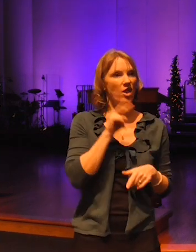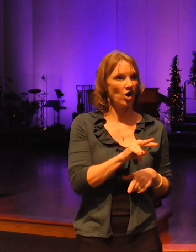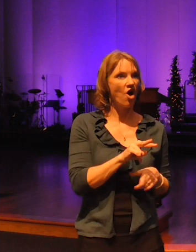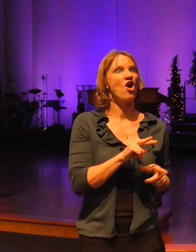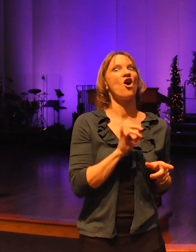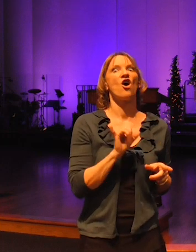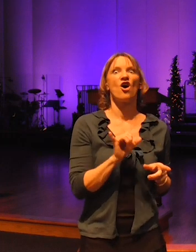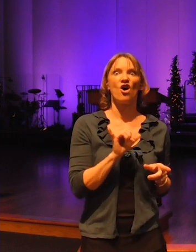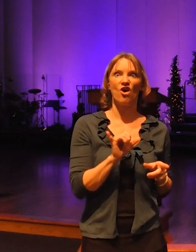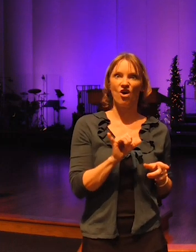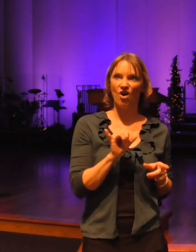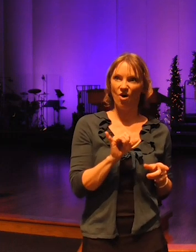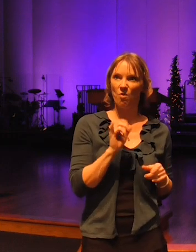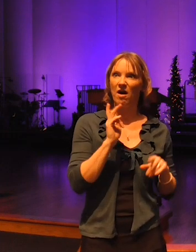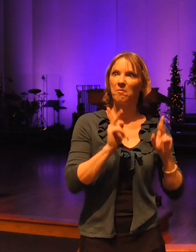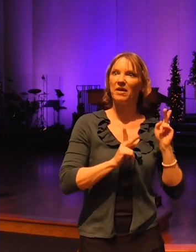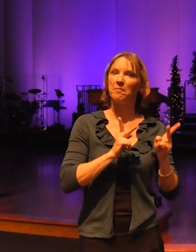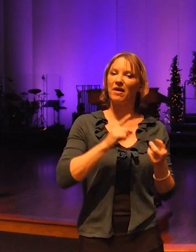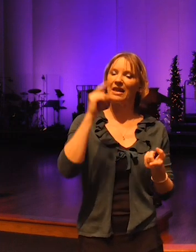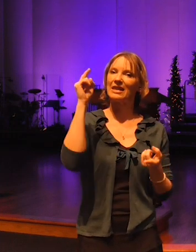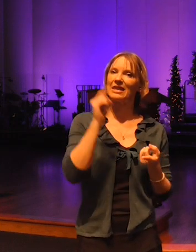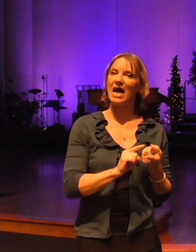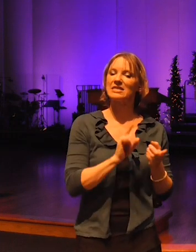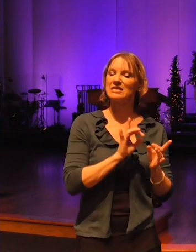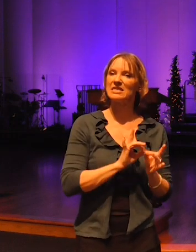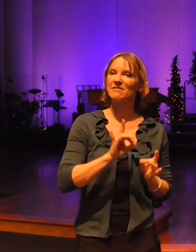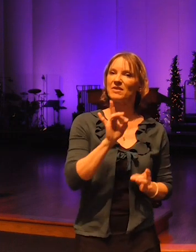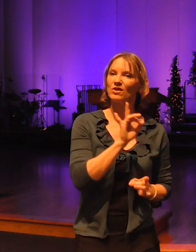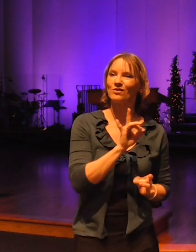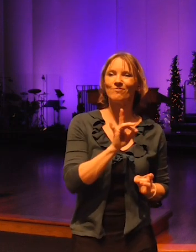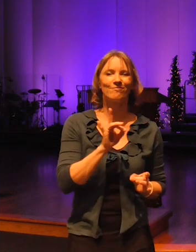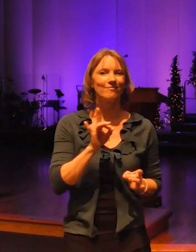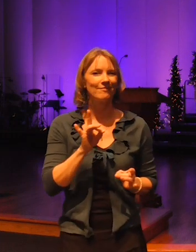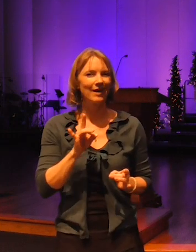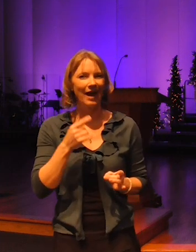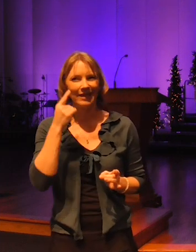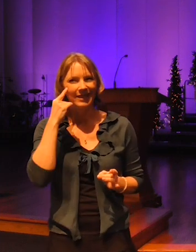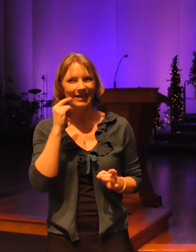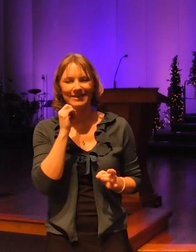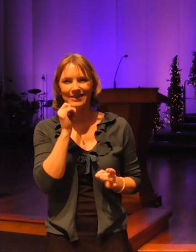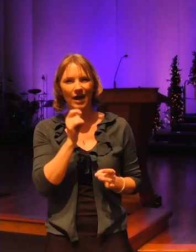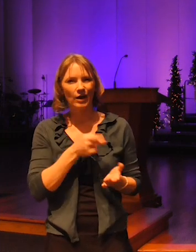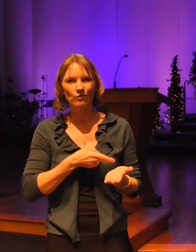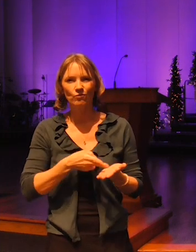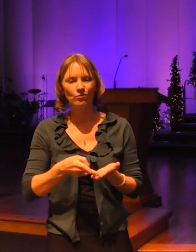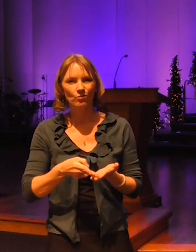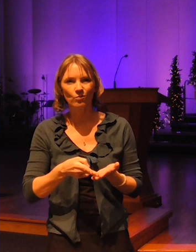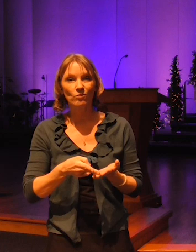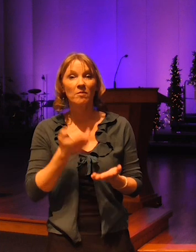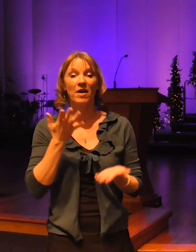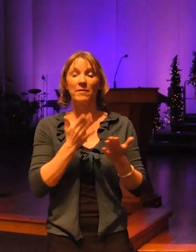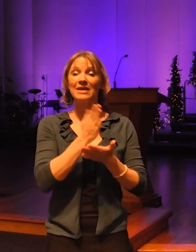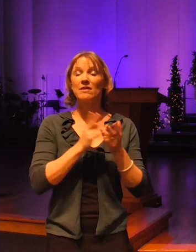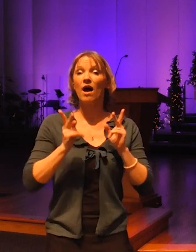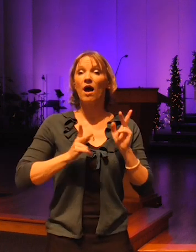es menos espiritual, pero no creo que esa sea la verdad, tal vez algunas personas. Me he sentido traicionado